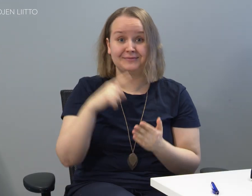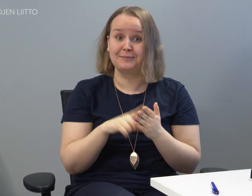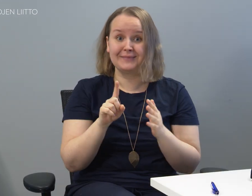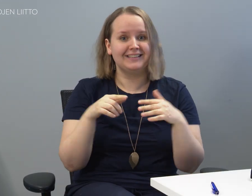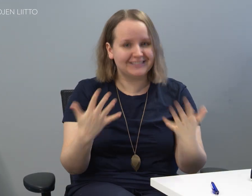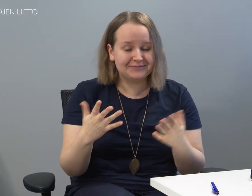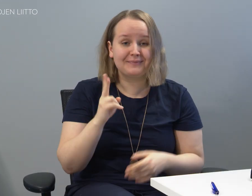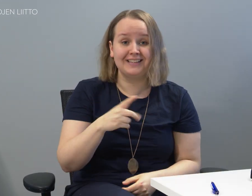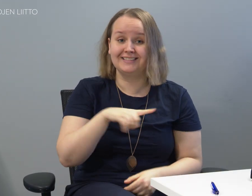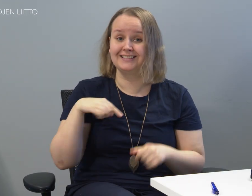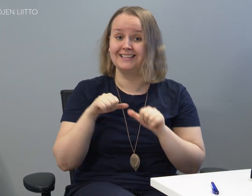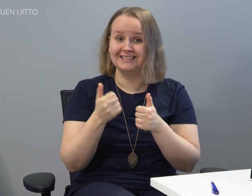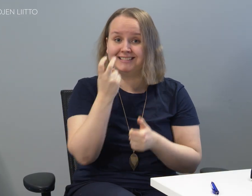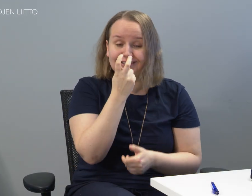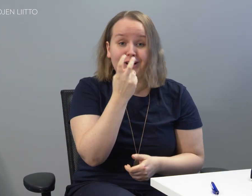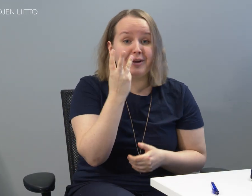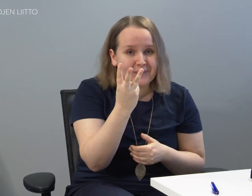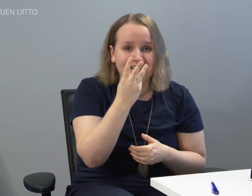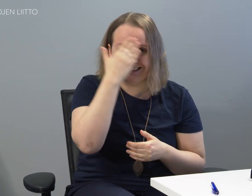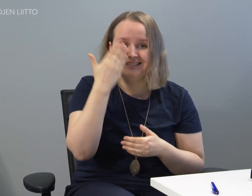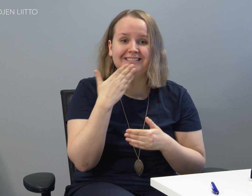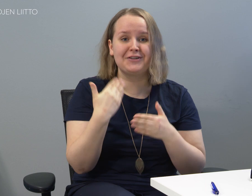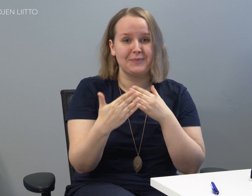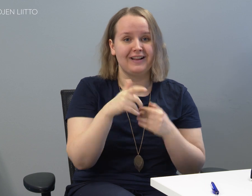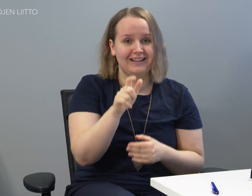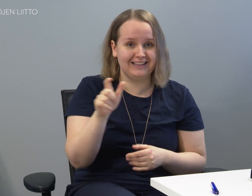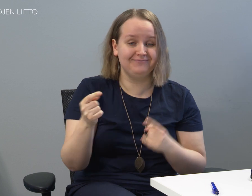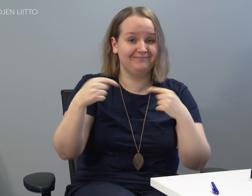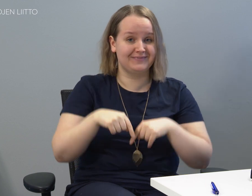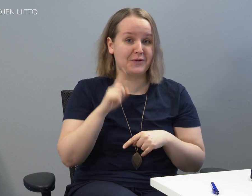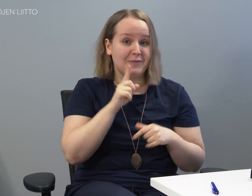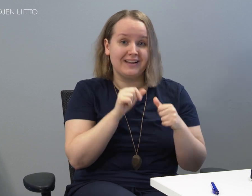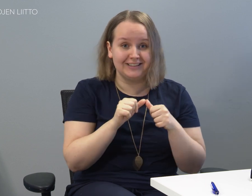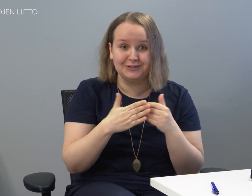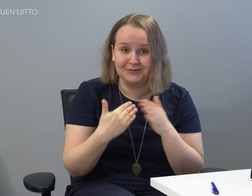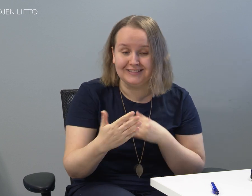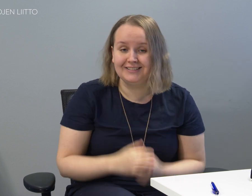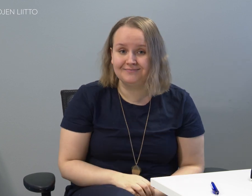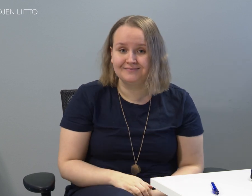Kampanjan myötä saamme etsiä kolme nuorta kesätöihin tänne Kuurojen Liittoon.